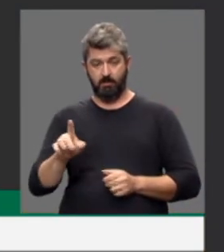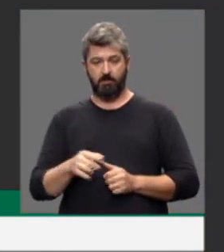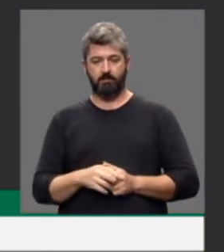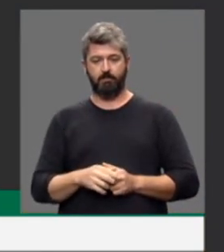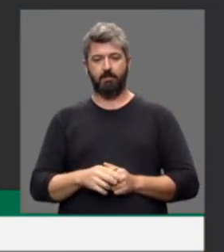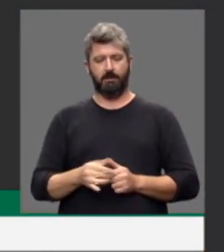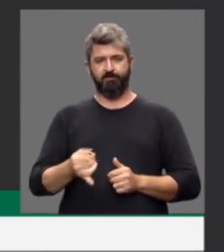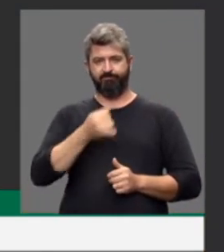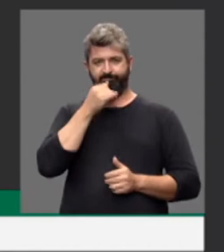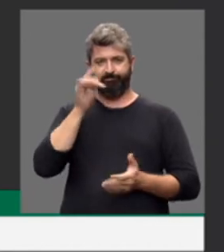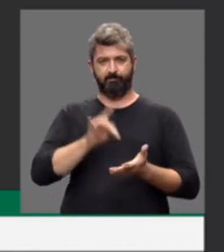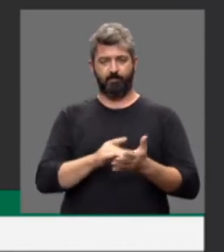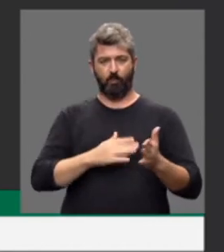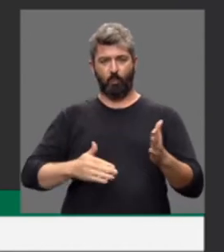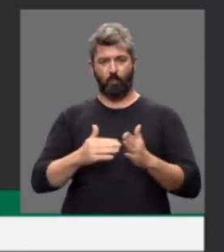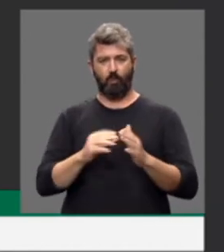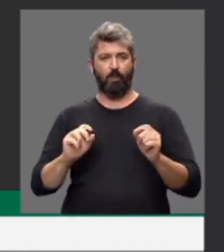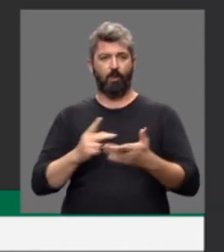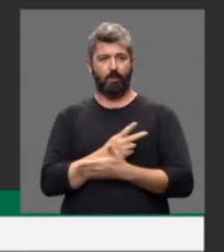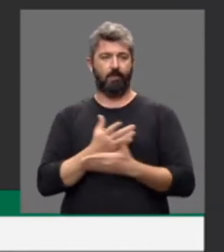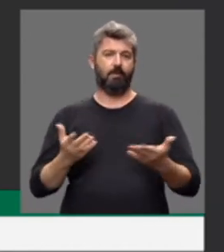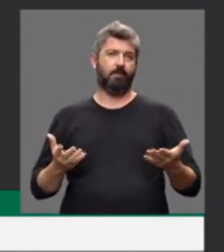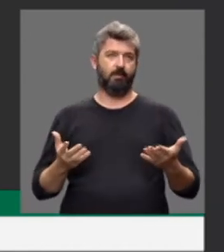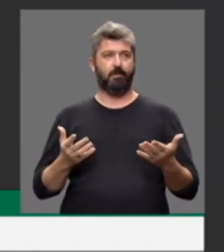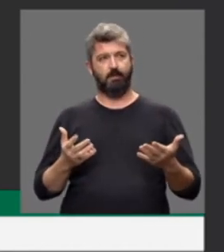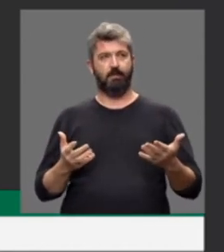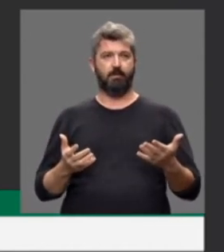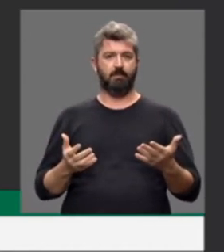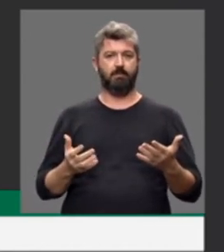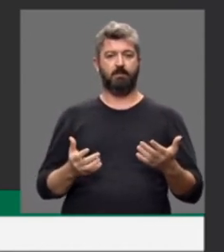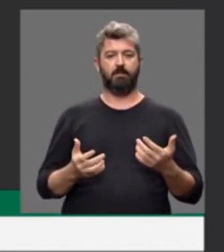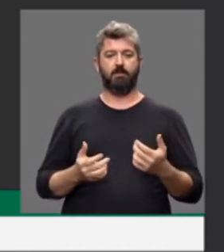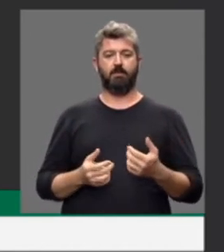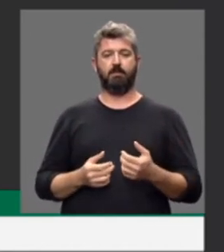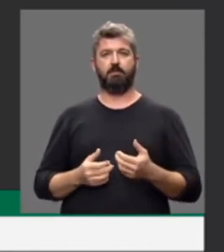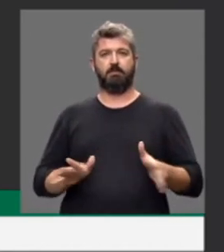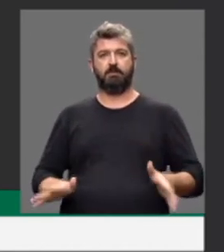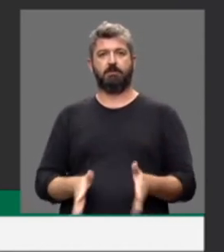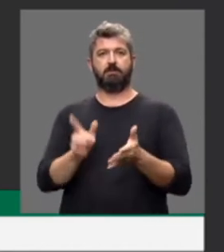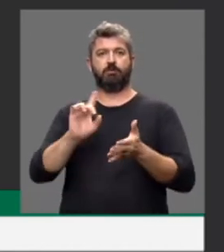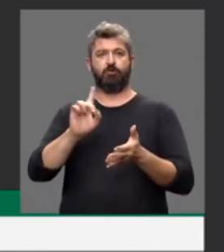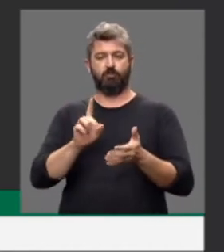NÃO, PRESIDENTE. [PRESIDENTE]: REDE? -- [DEPUTADA]: A REDE ORIENTA NÃO, SENHOR PRESIDENTE, LAMENTANDO TODA